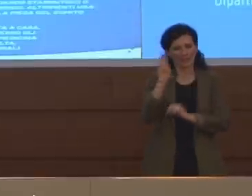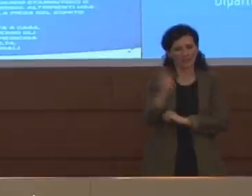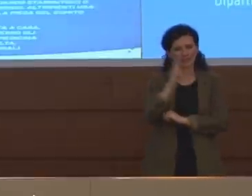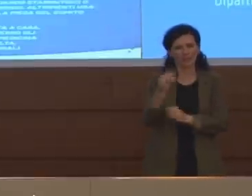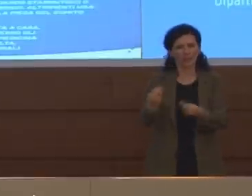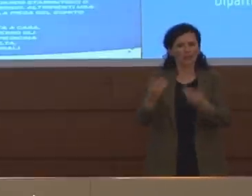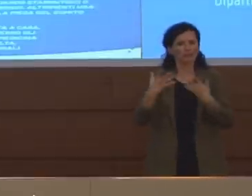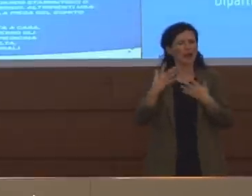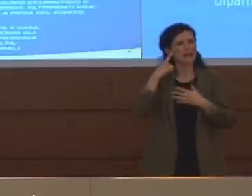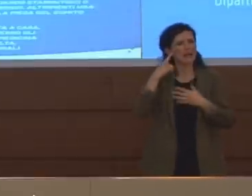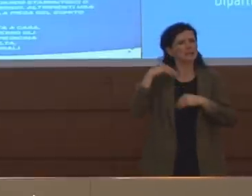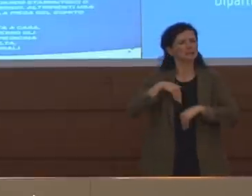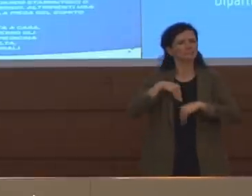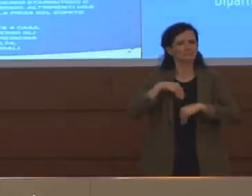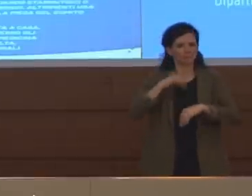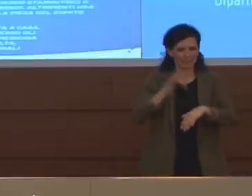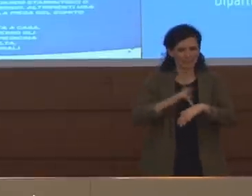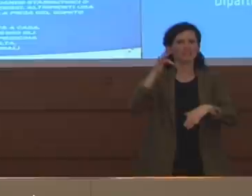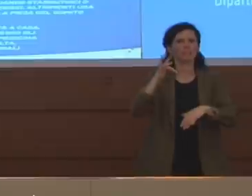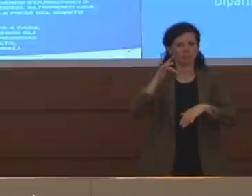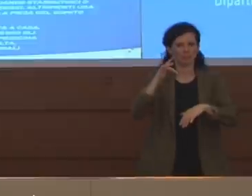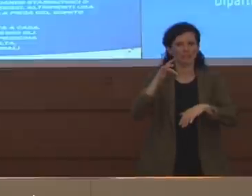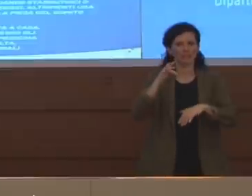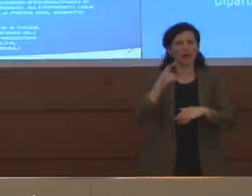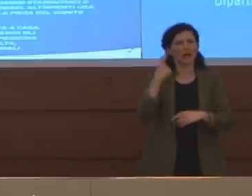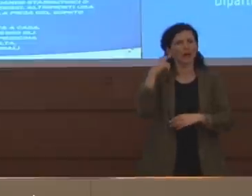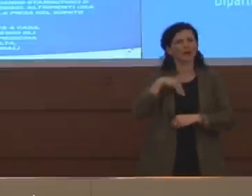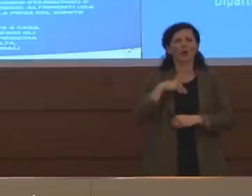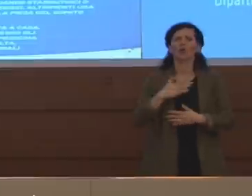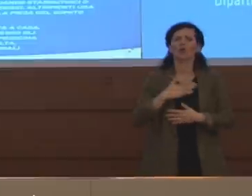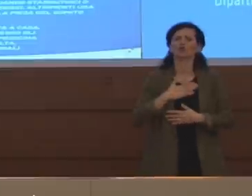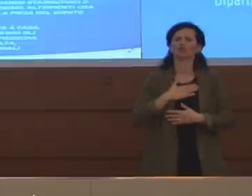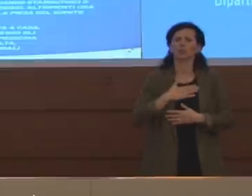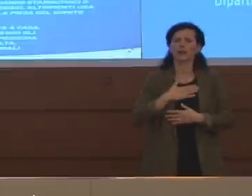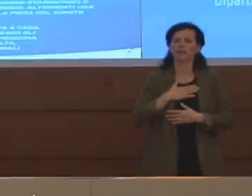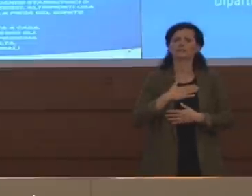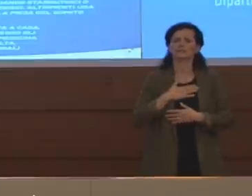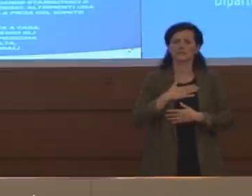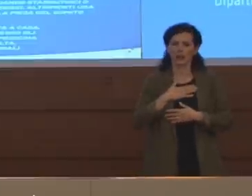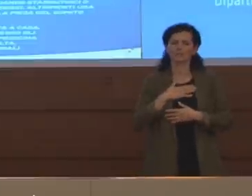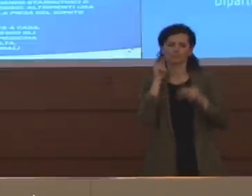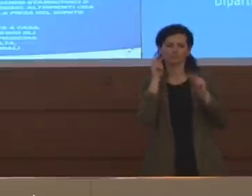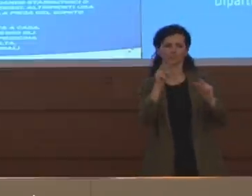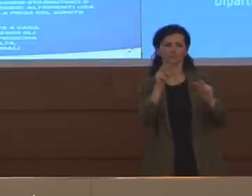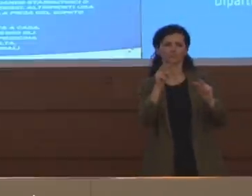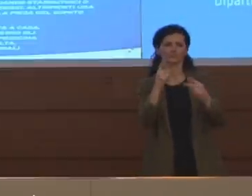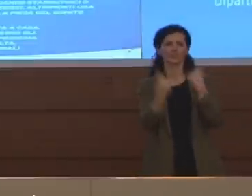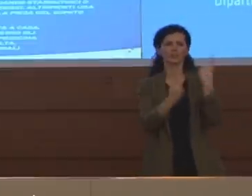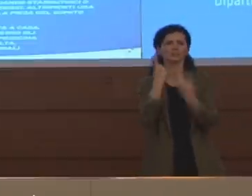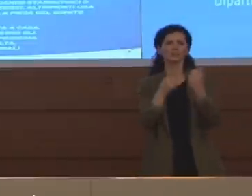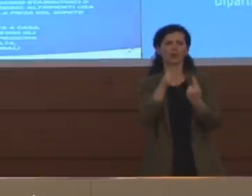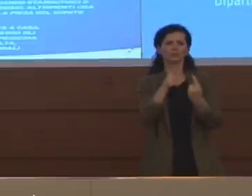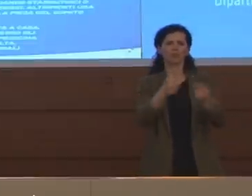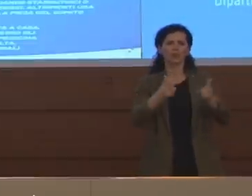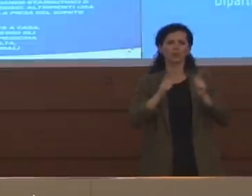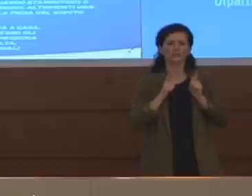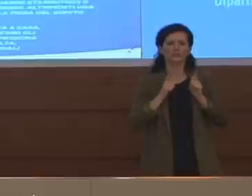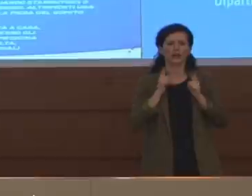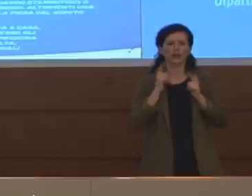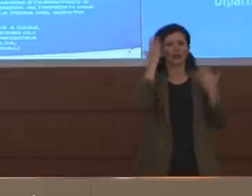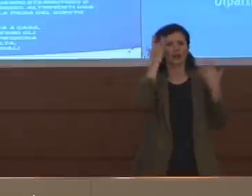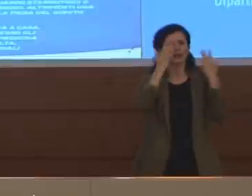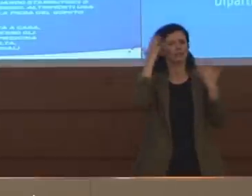sensibilità debbano indurci a riflettere su quella che è la cultura della